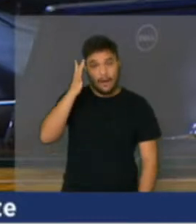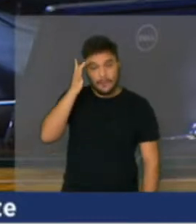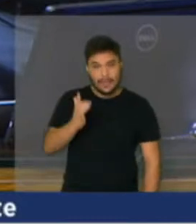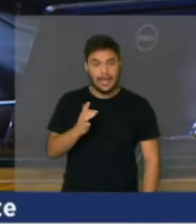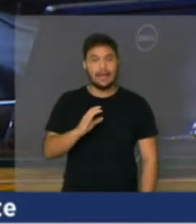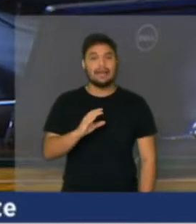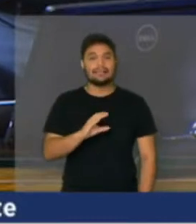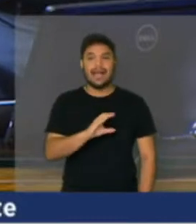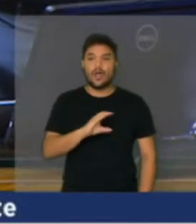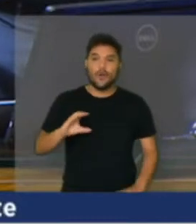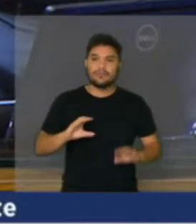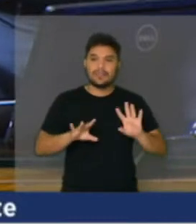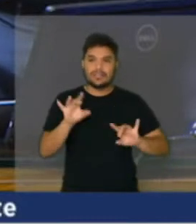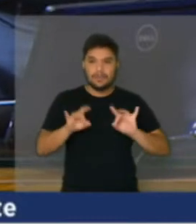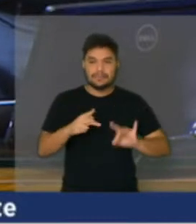DA PEC 122, QUE É UMA PEC